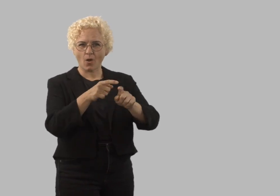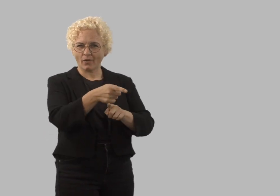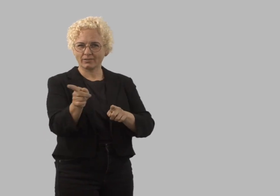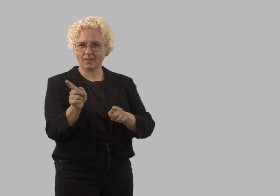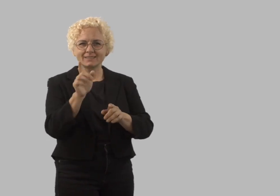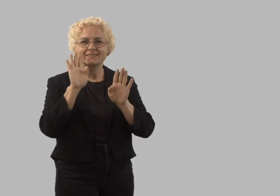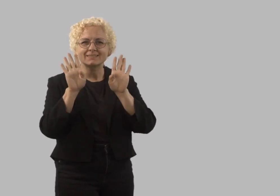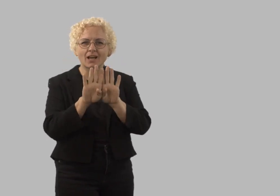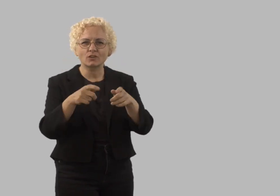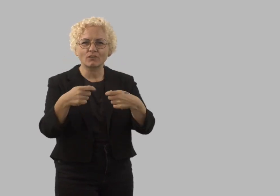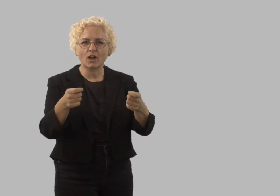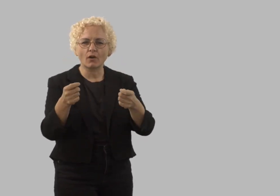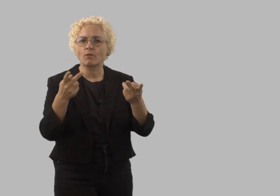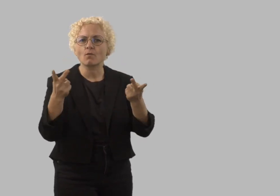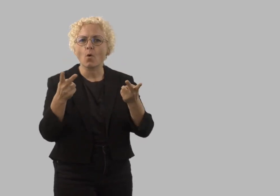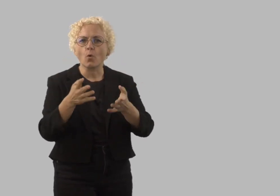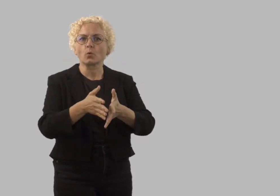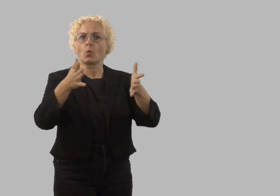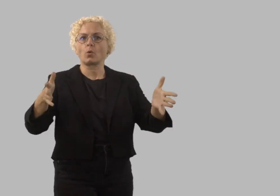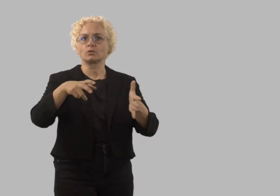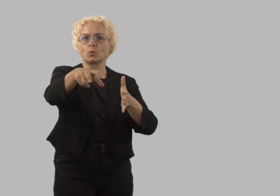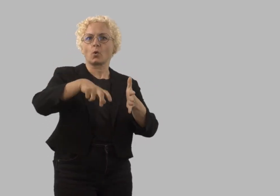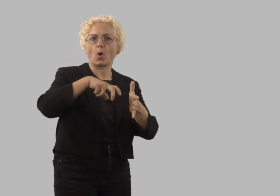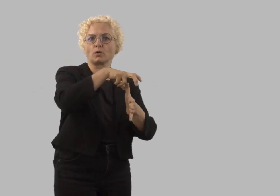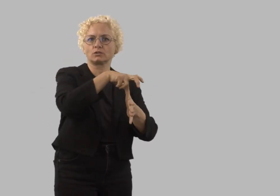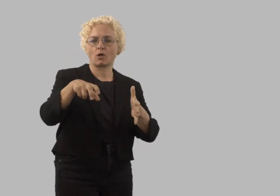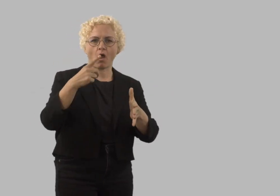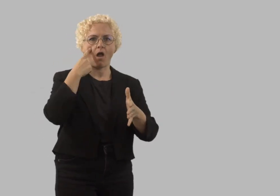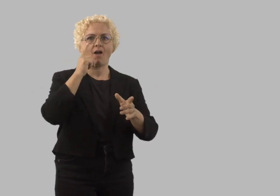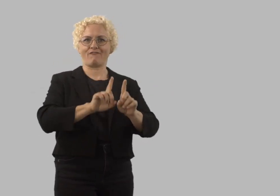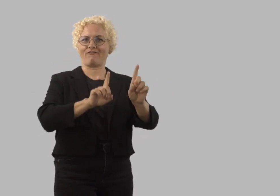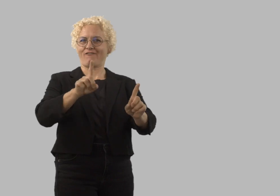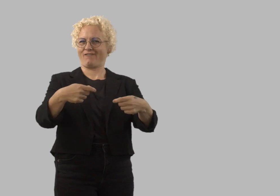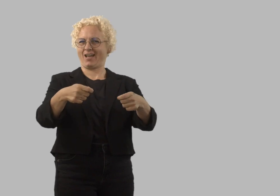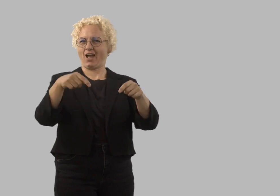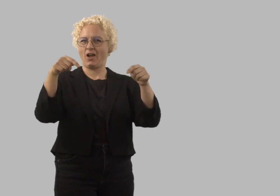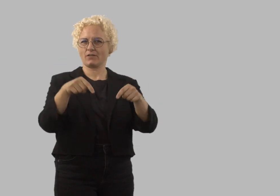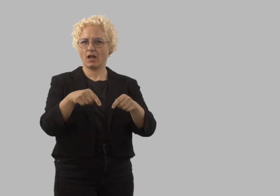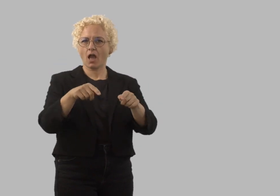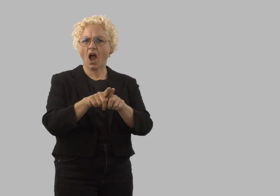prägend an den großen Kreuzungen.